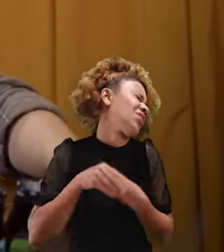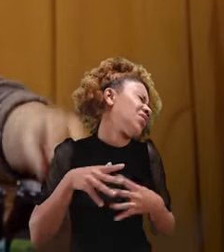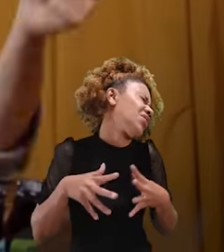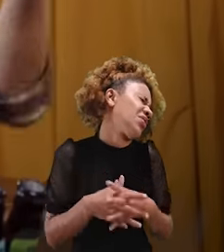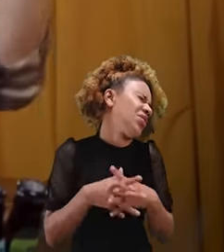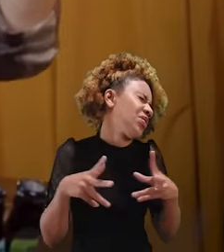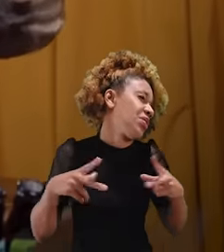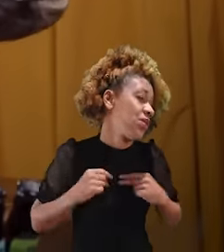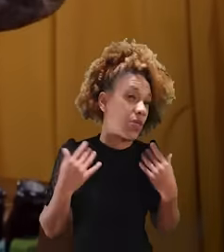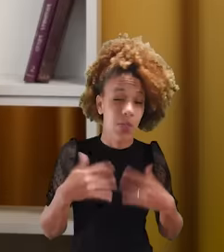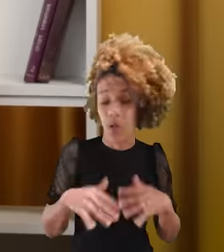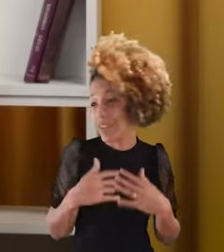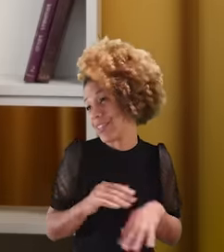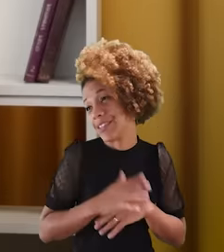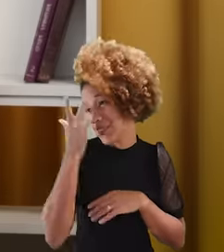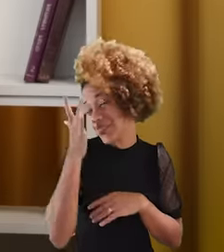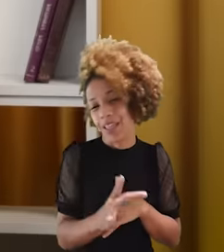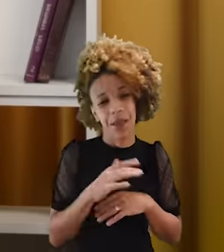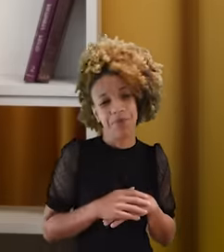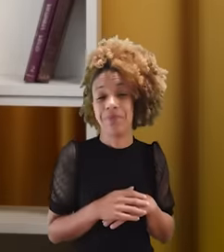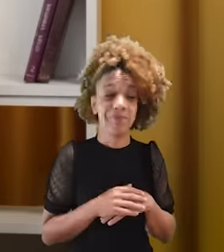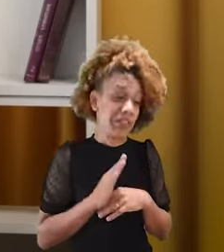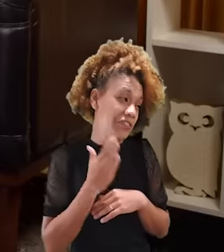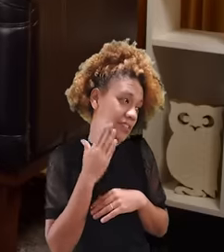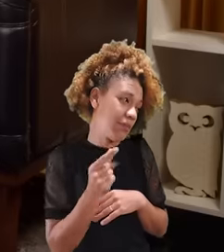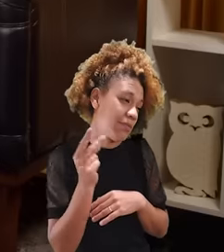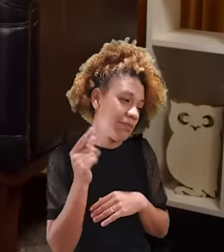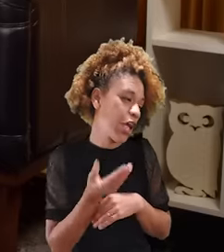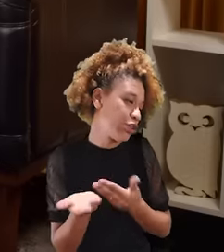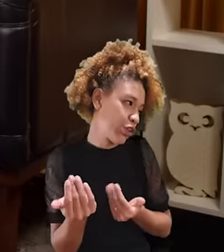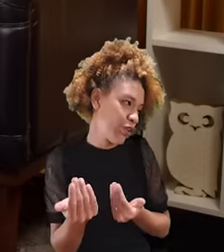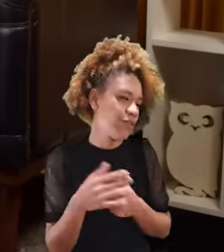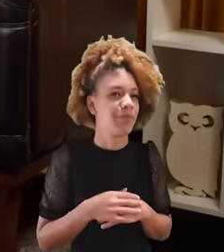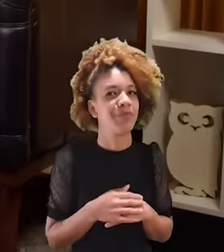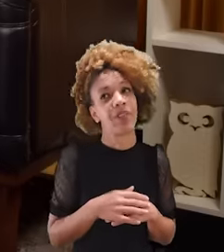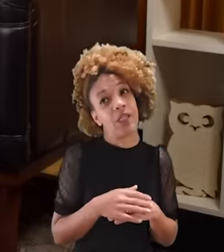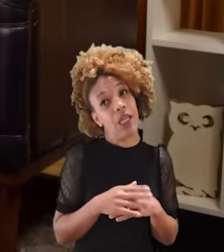nem sabe o que tem no passado já faziam é isso é coisa de jovem gente descobrir um lugar que